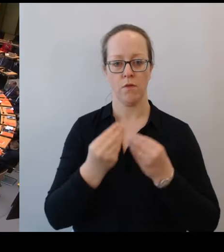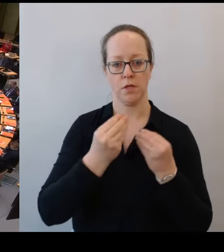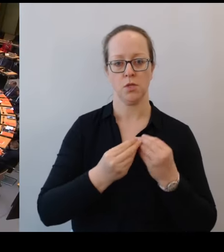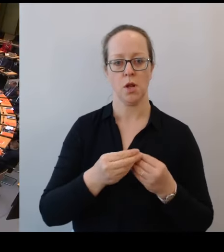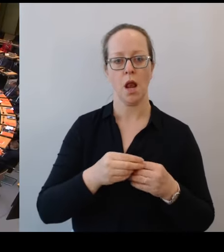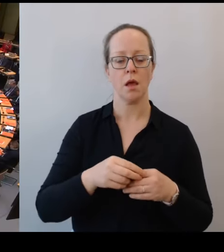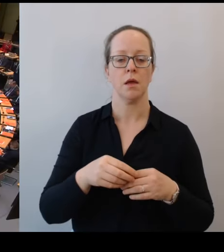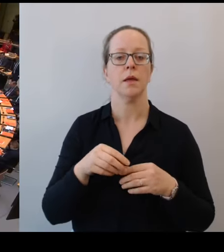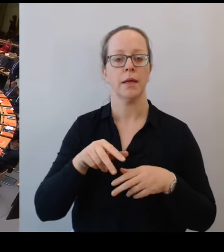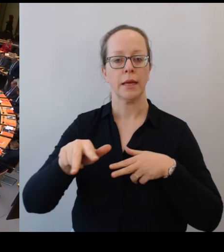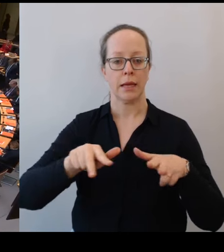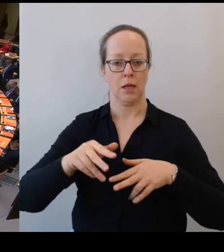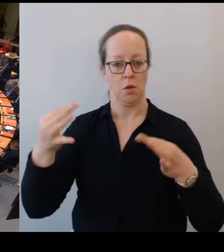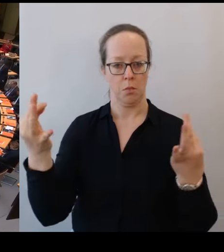Frau Dr. Brinker. Bitte schön.